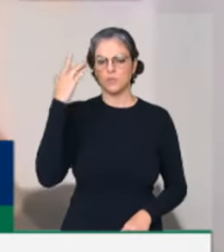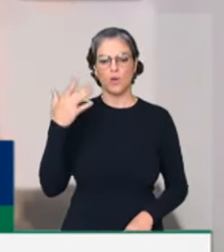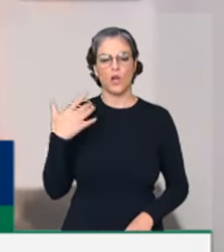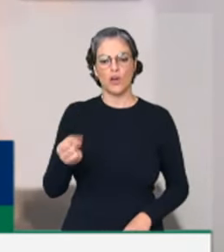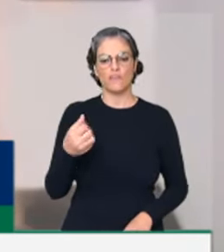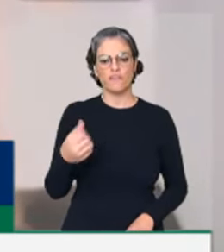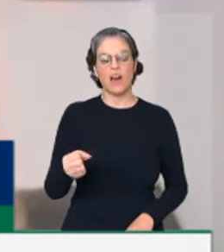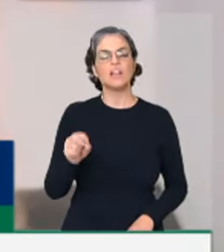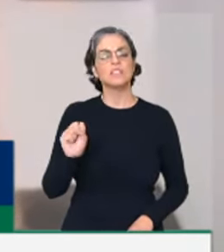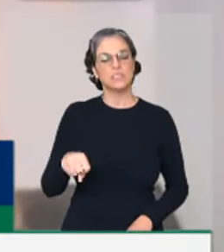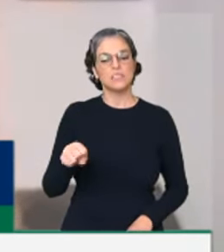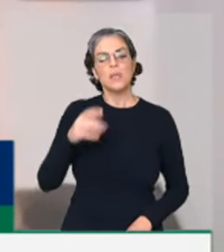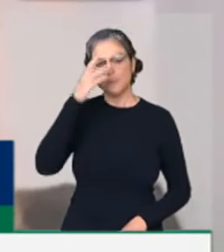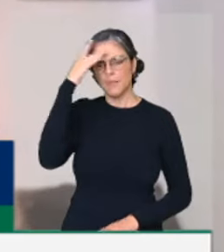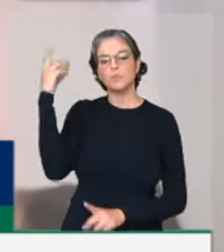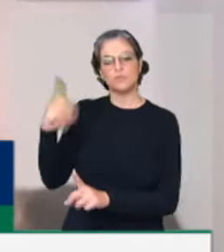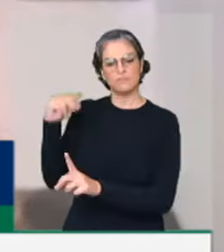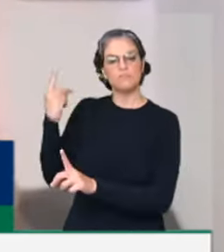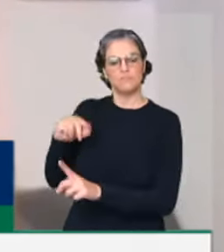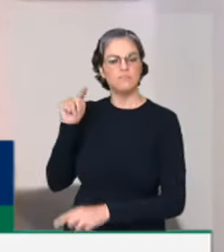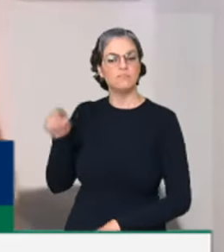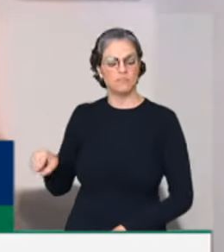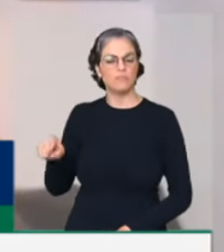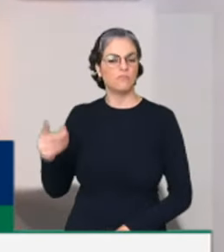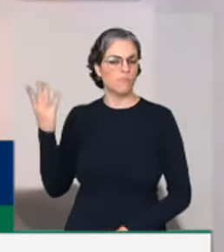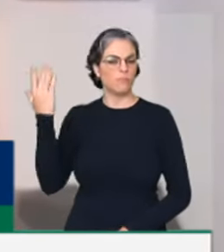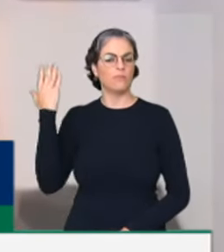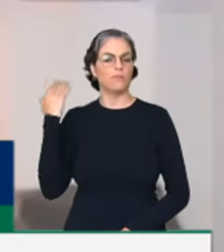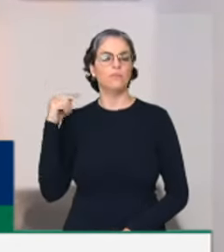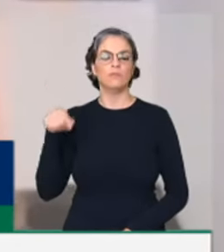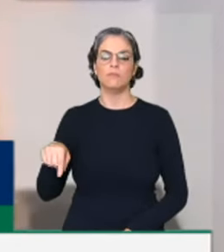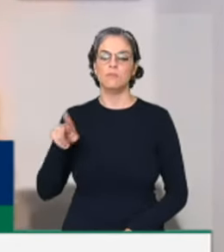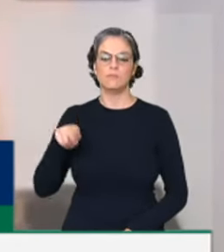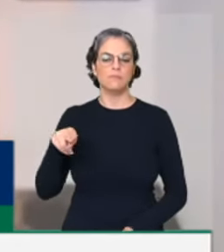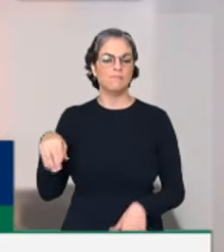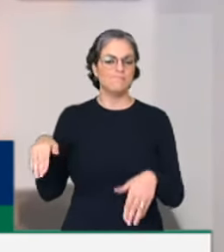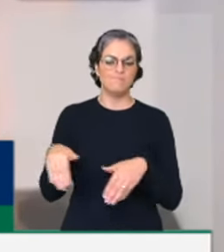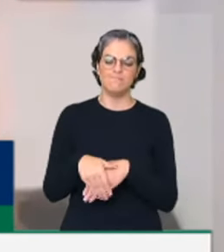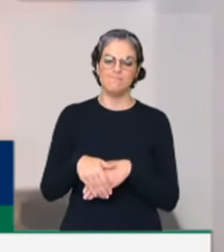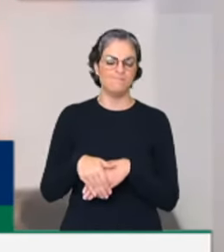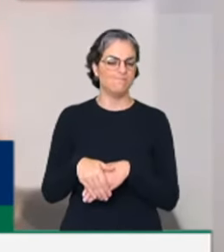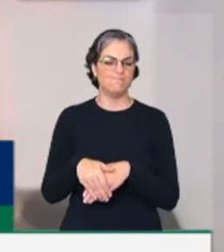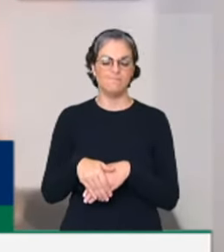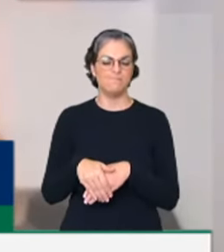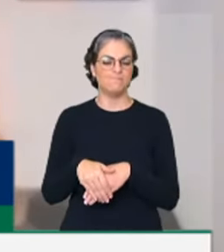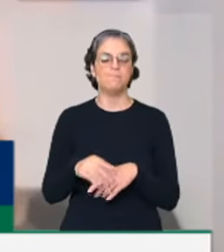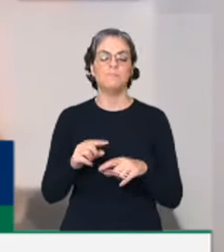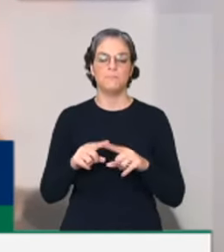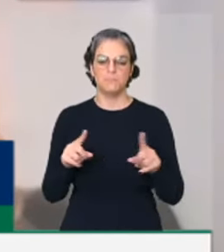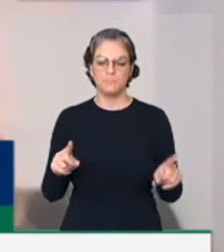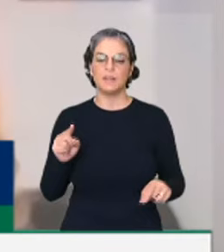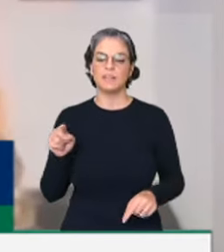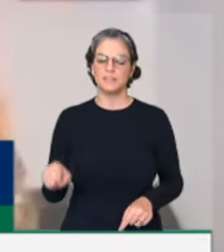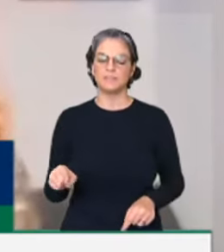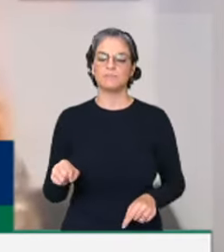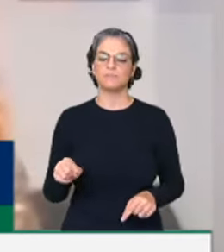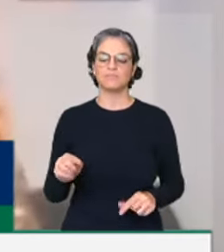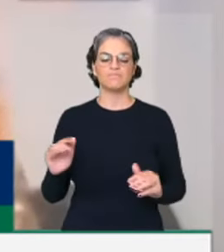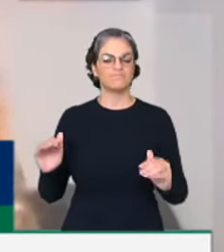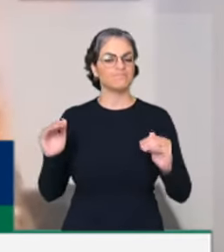NUNCA SE CURVOU DIANTE DAS ELITES. MAS TINHA A GRANDEZA E A HUMILDADE... PARA LIDAR COM SUA GENTE, COM O SEU POVO... NUNCA LHE FALTOU UM SORRISO NO